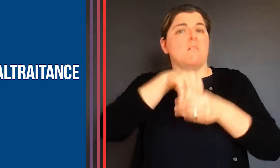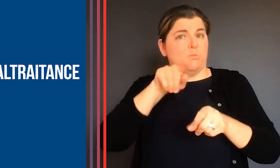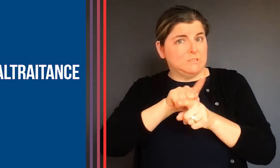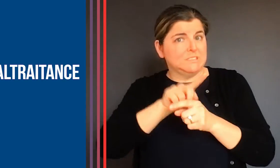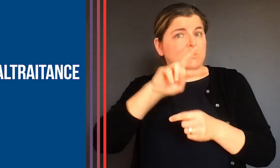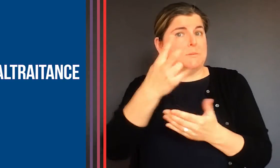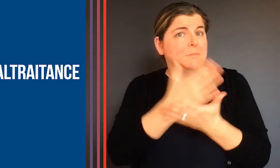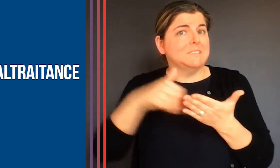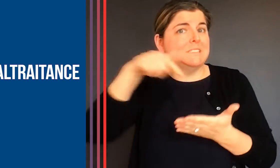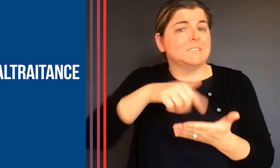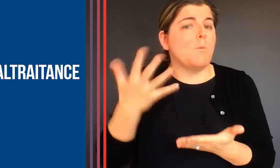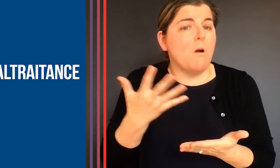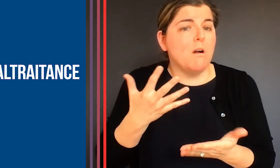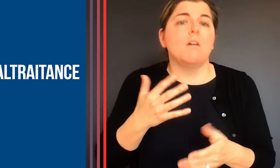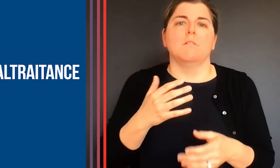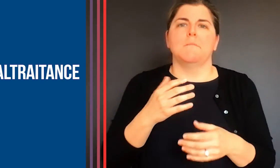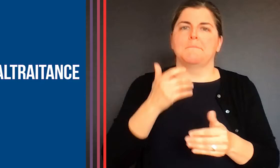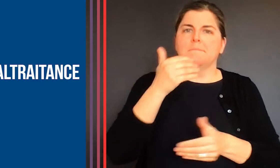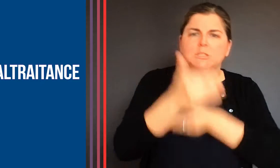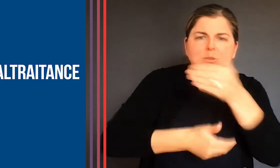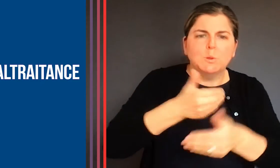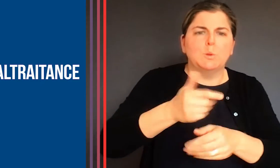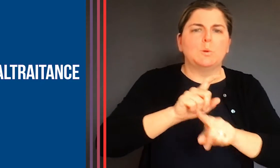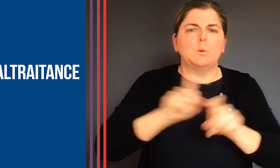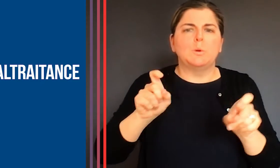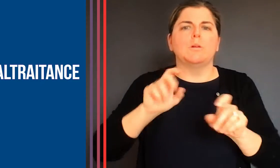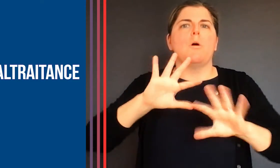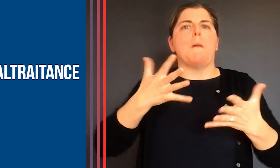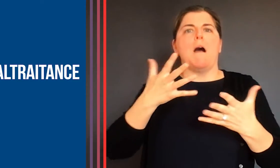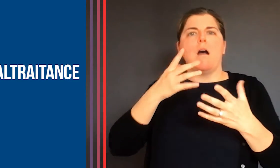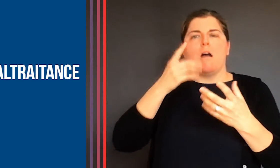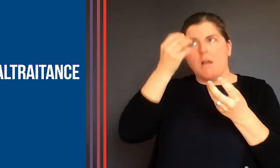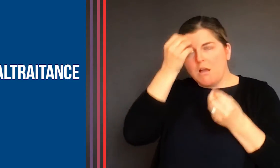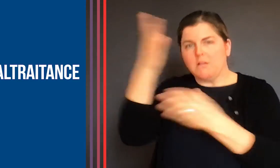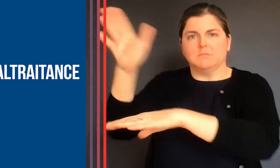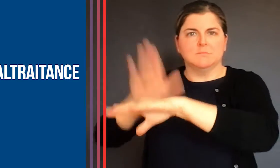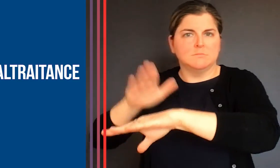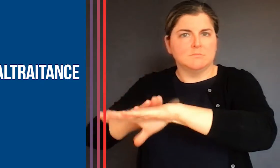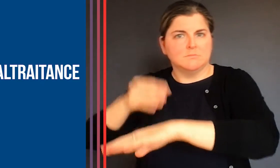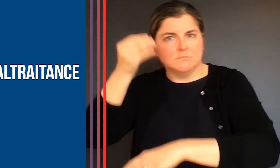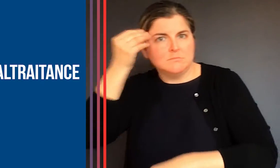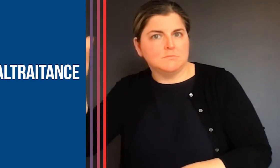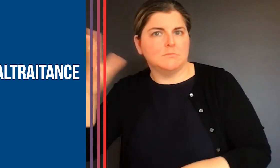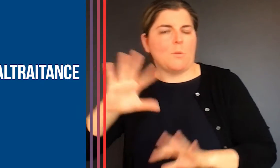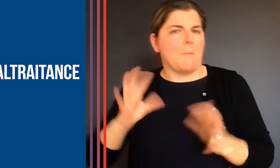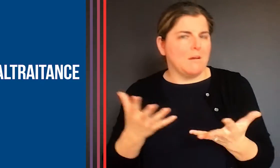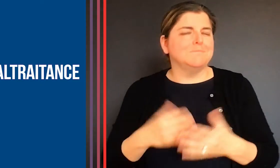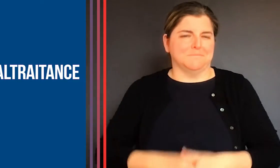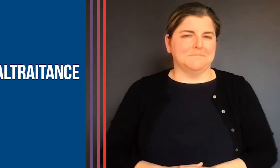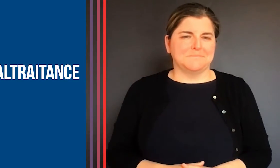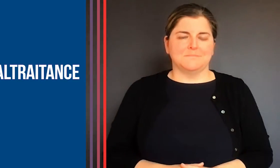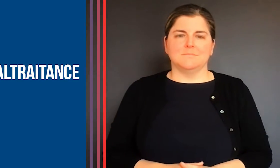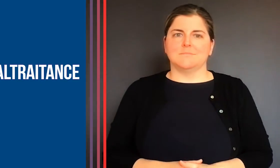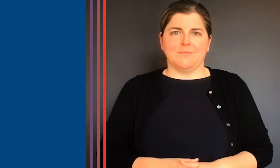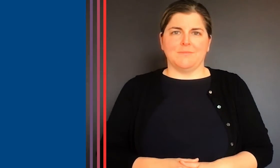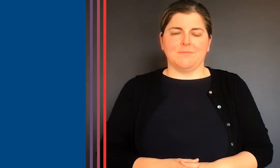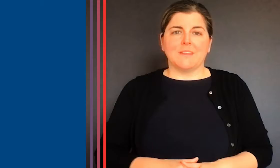en matière de procédures, et au signalement.